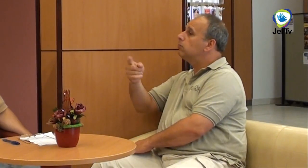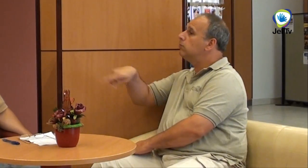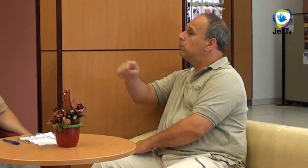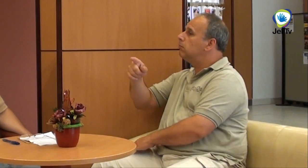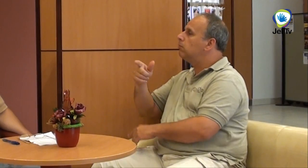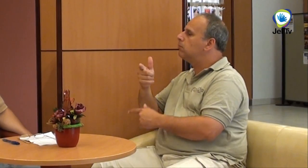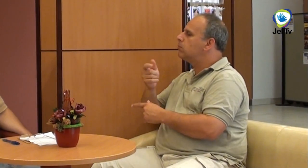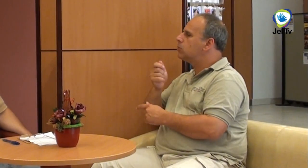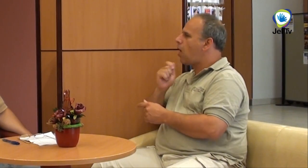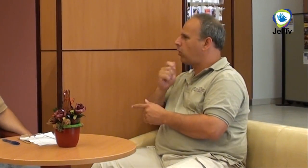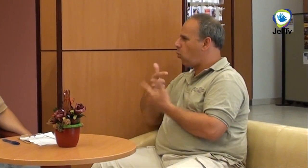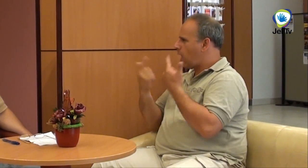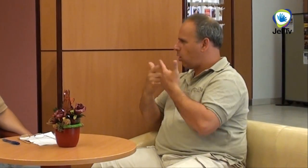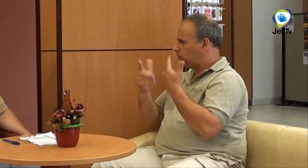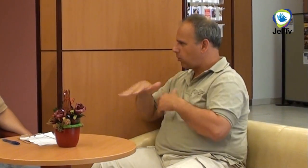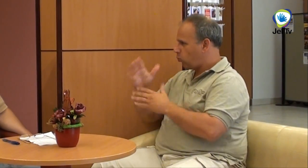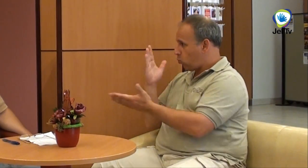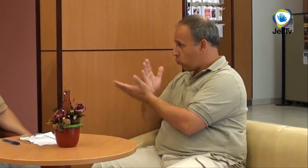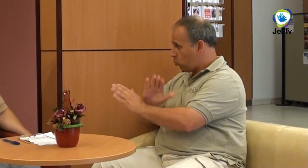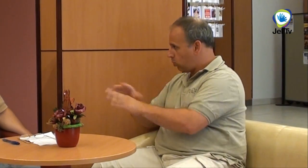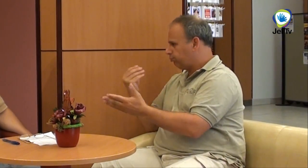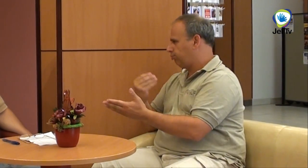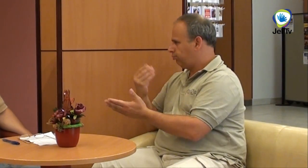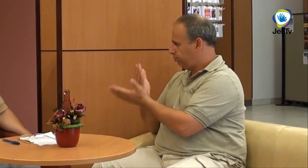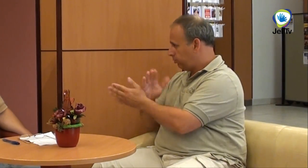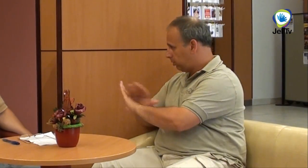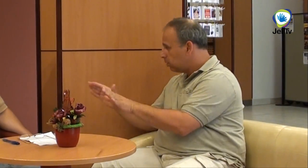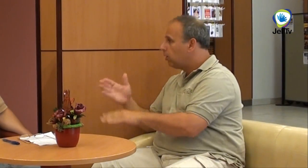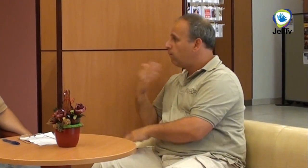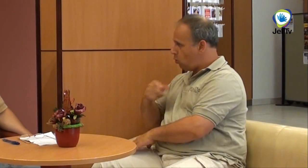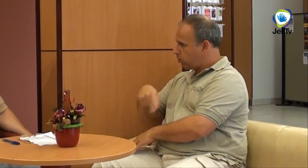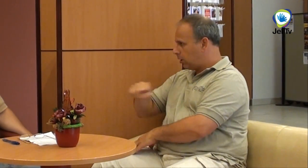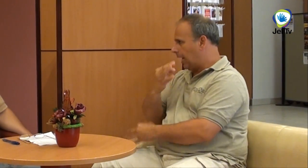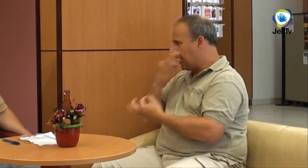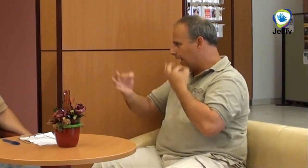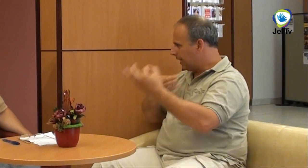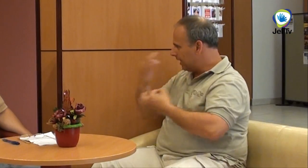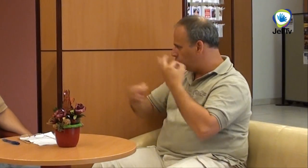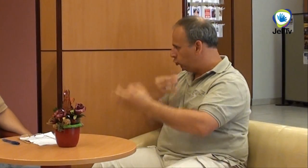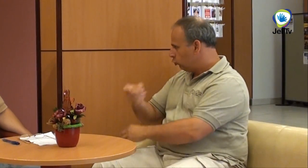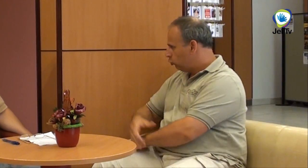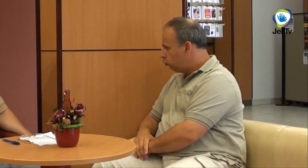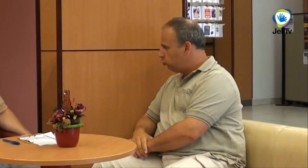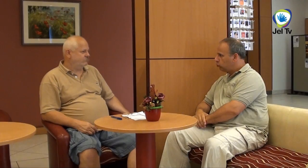És a sajtótájékoztató végén kérdéseket tettek-e fel?